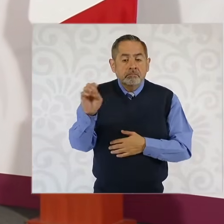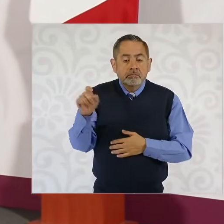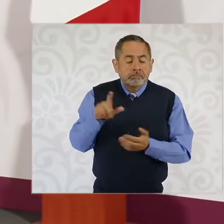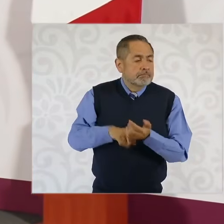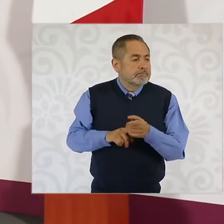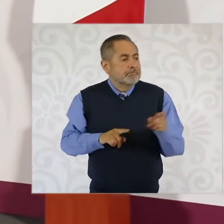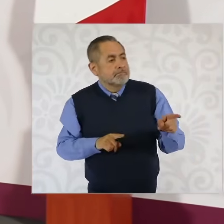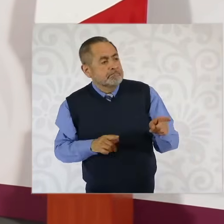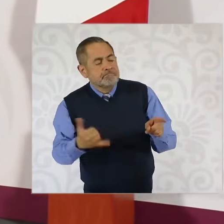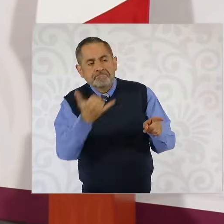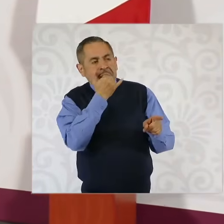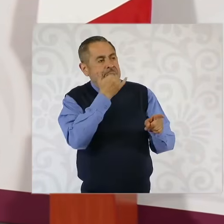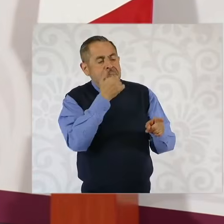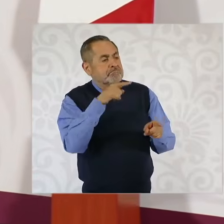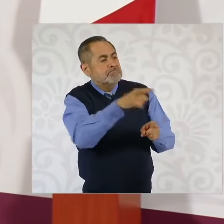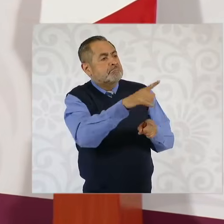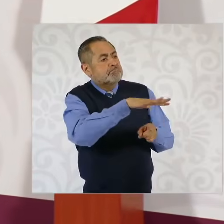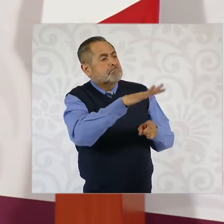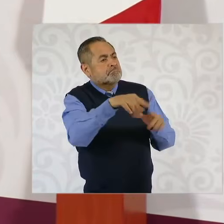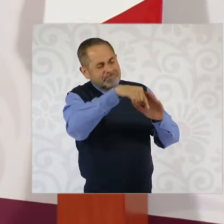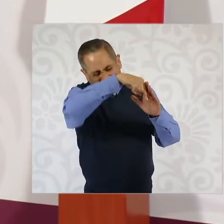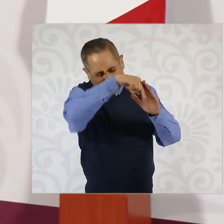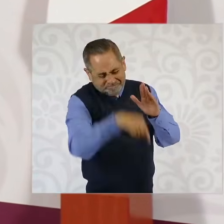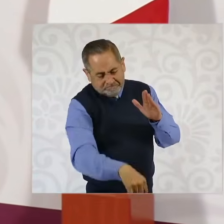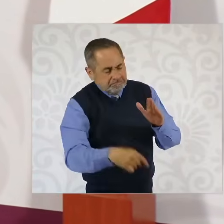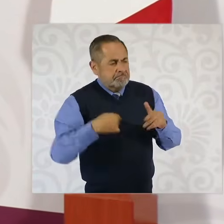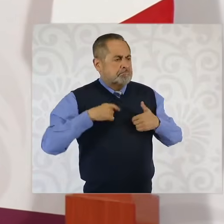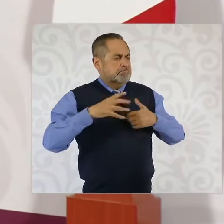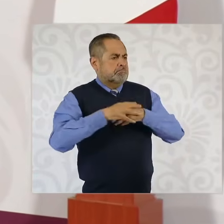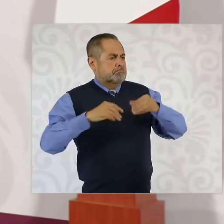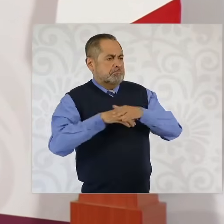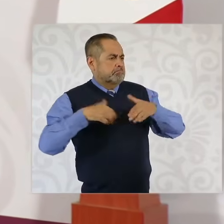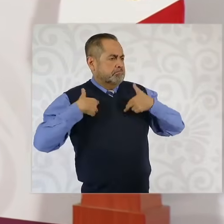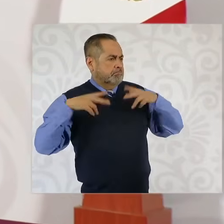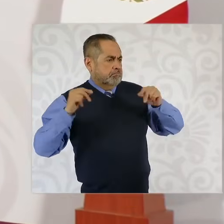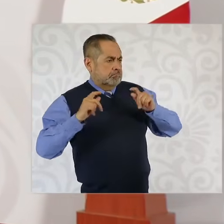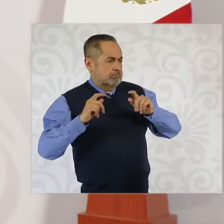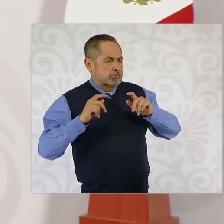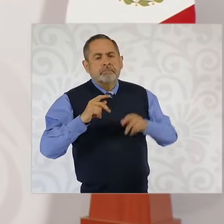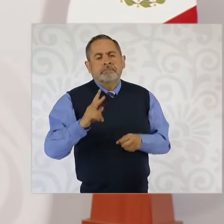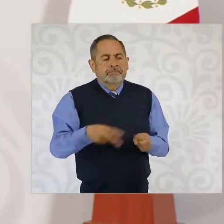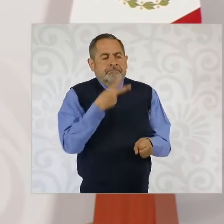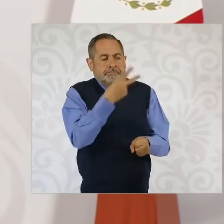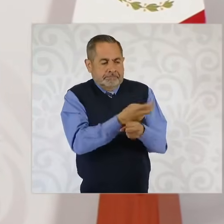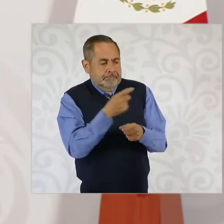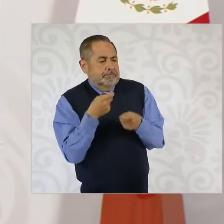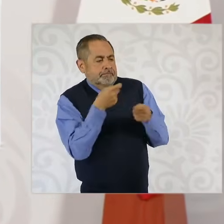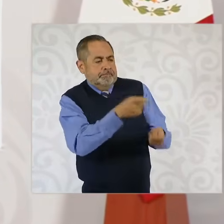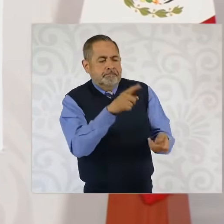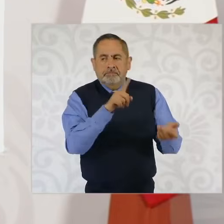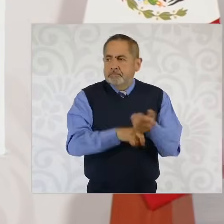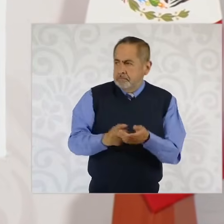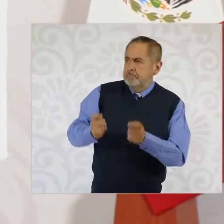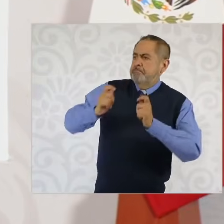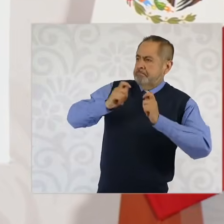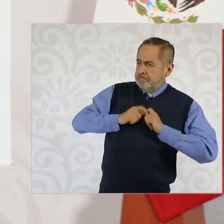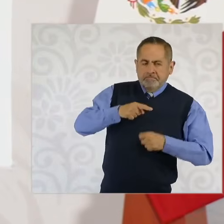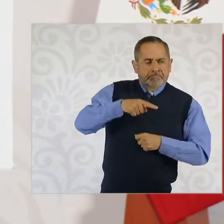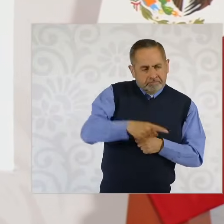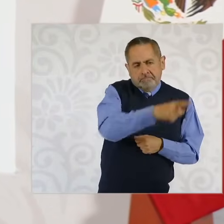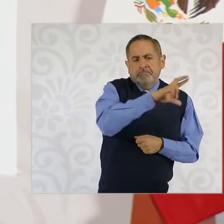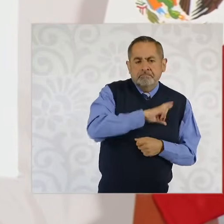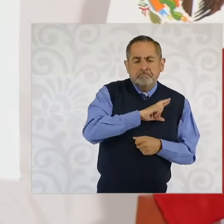profundas yo allá no me voy a meter entonces podría dársele a un privado Pero quién lleva